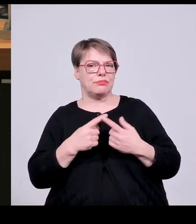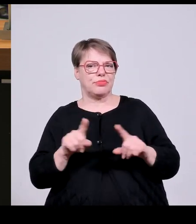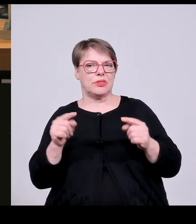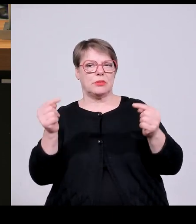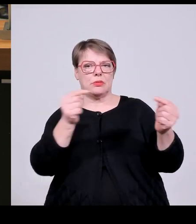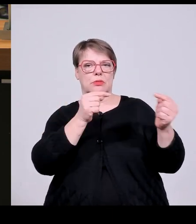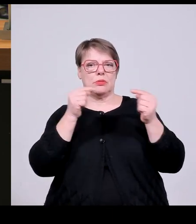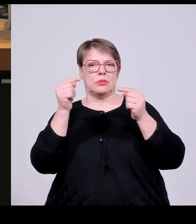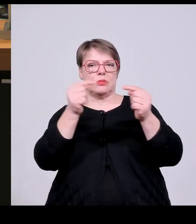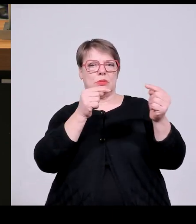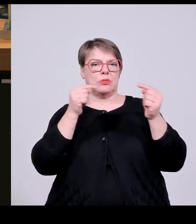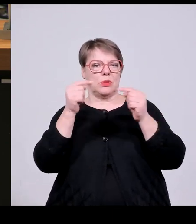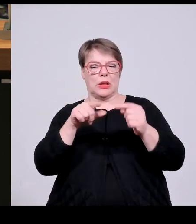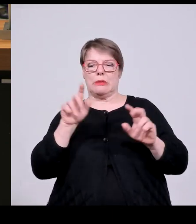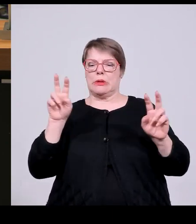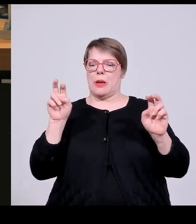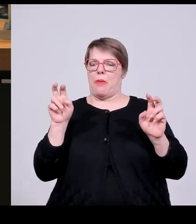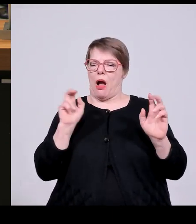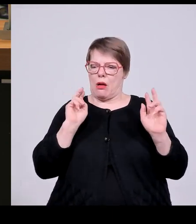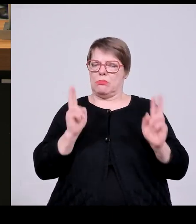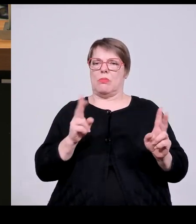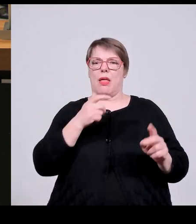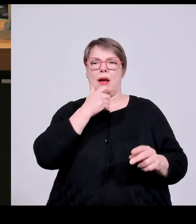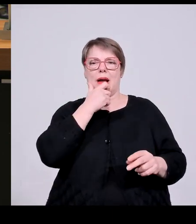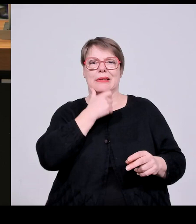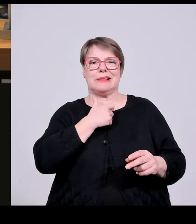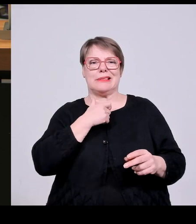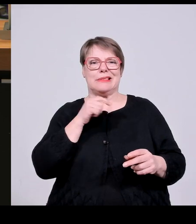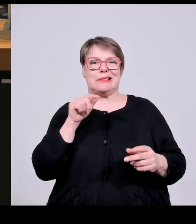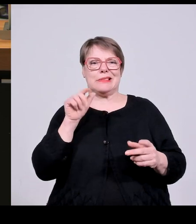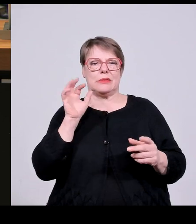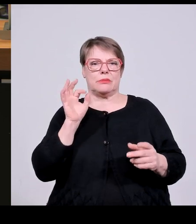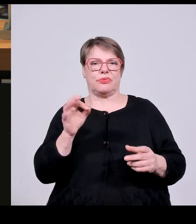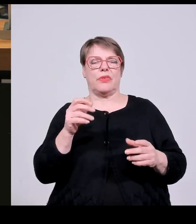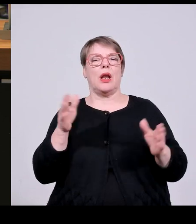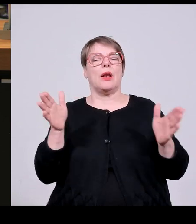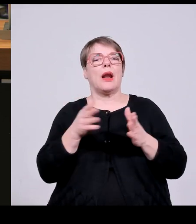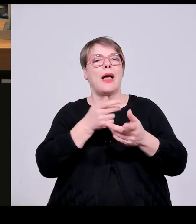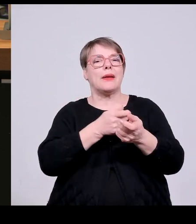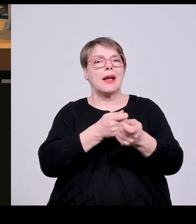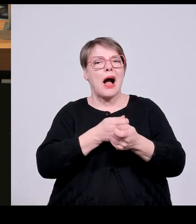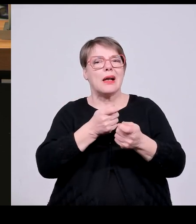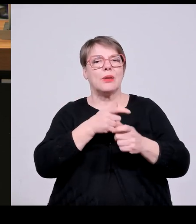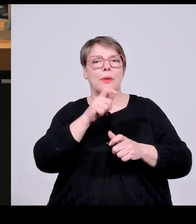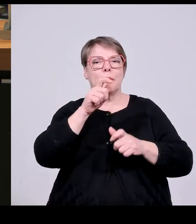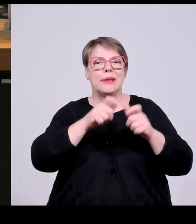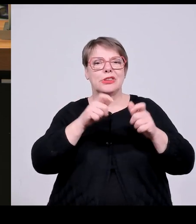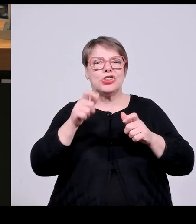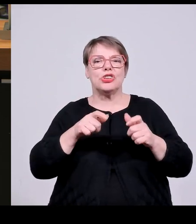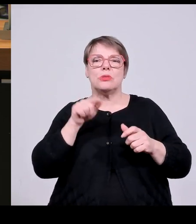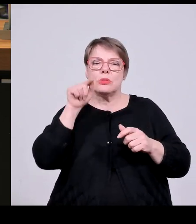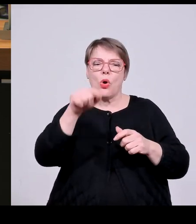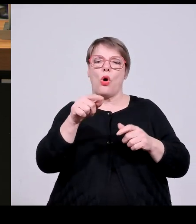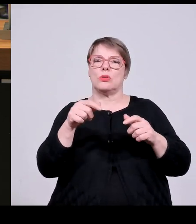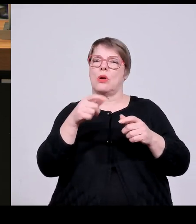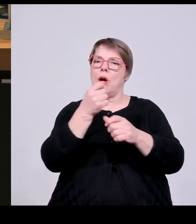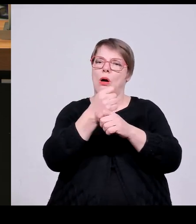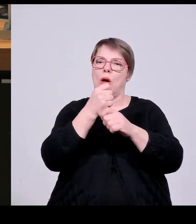haben und sich darüber freuen, zu einer breit gefächerten Medienschelte kommen, das passt hier wirklich nicht in die Debatte. (Beifall)